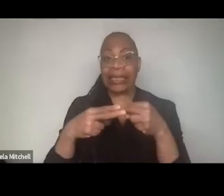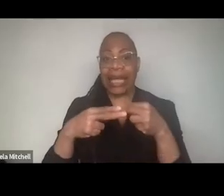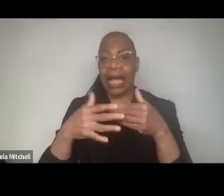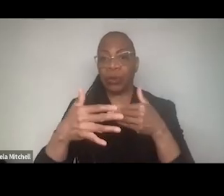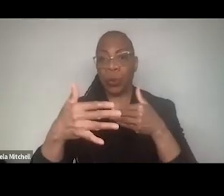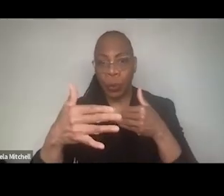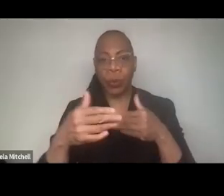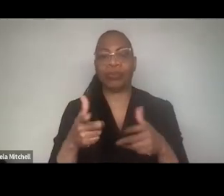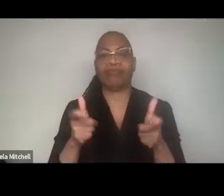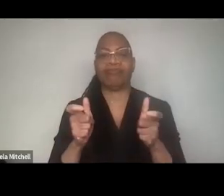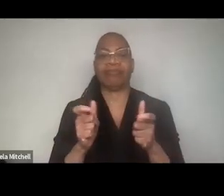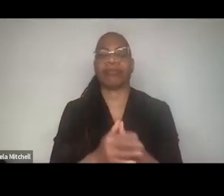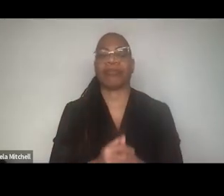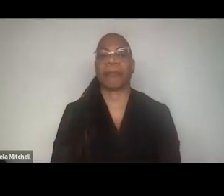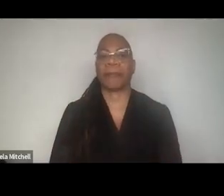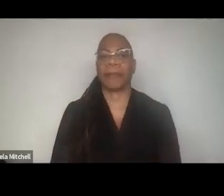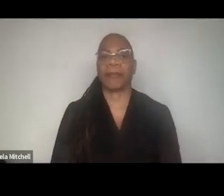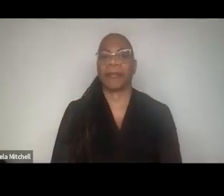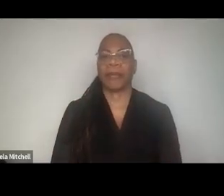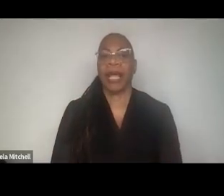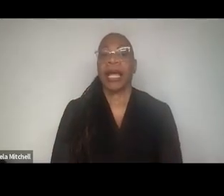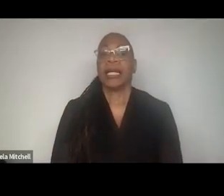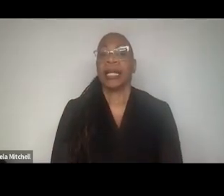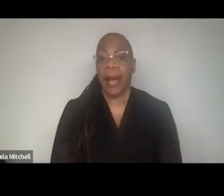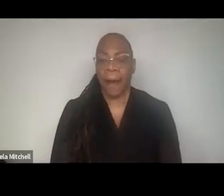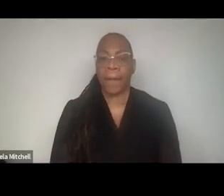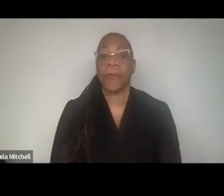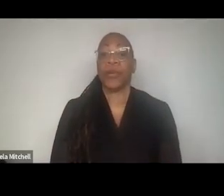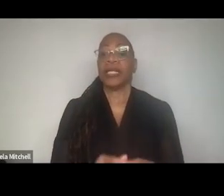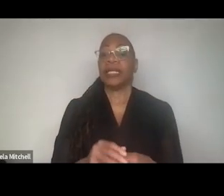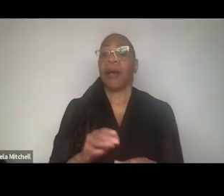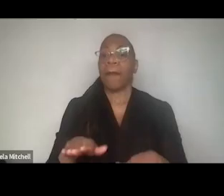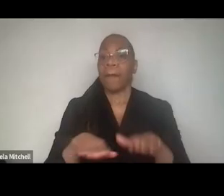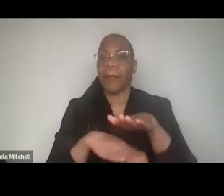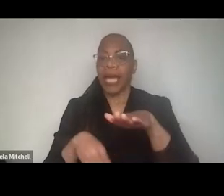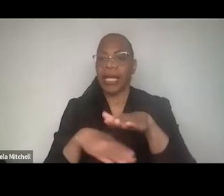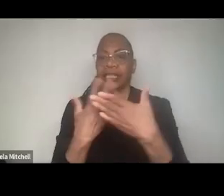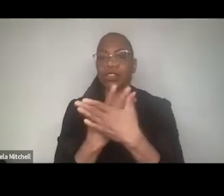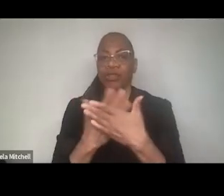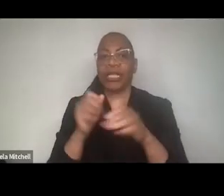Está bien. Más allá de la evaluación básica y el autoinforme, podrían hacer una evaluación neuropsicológico.